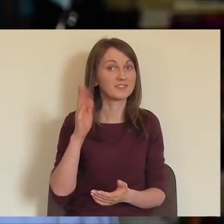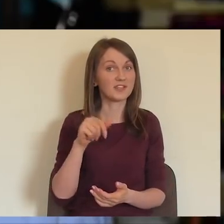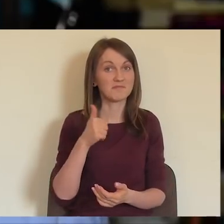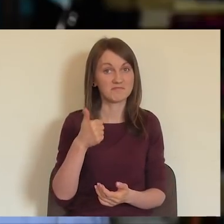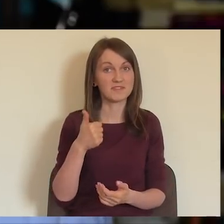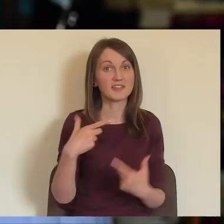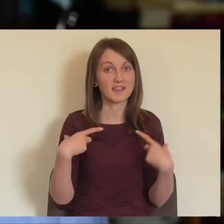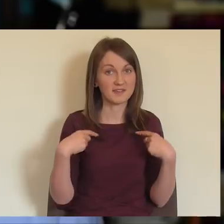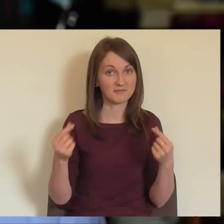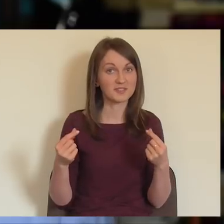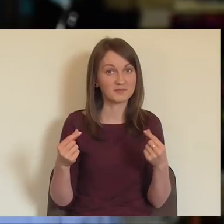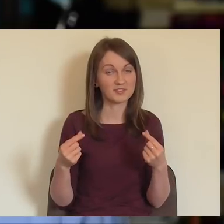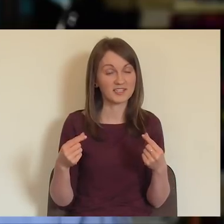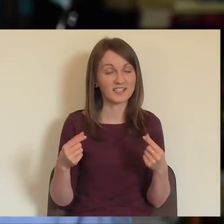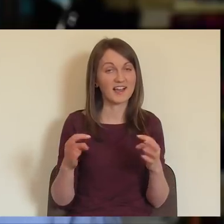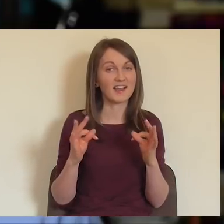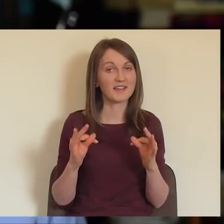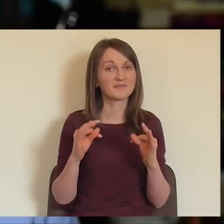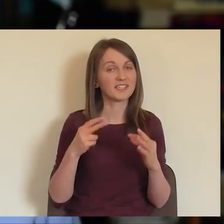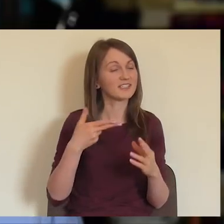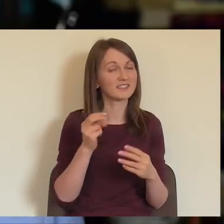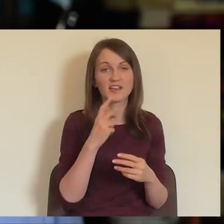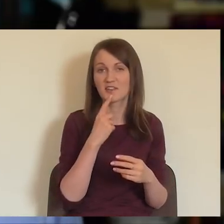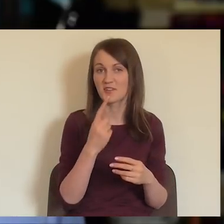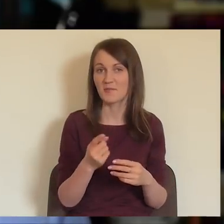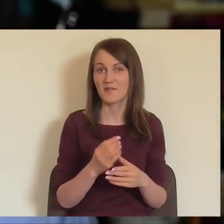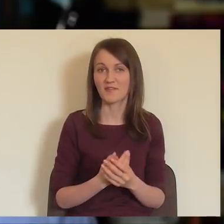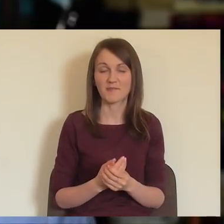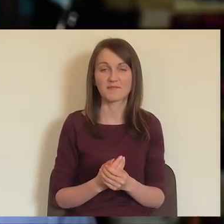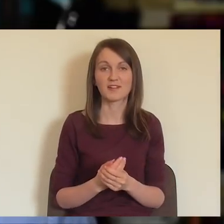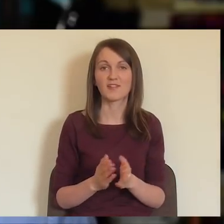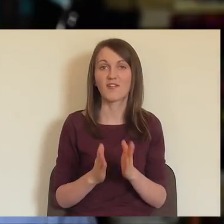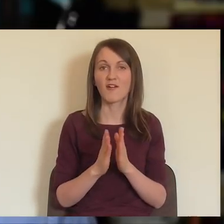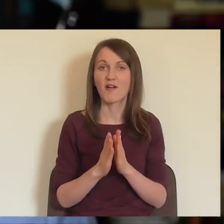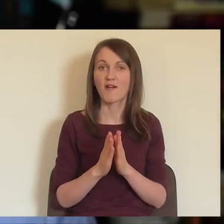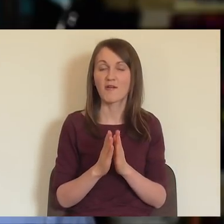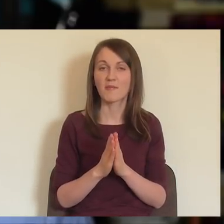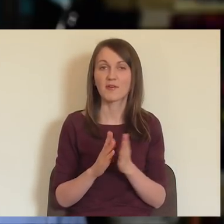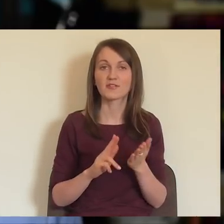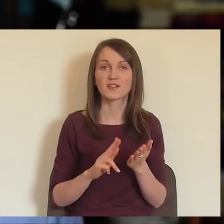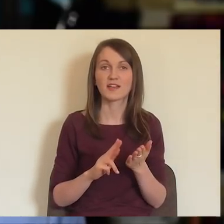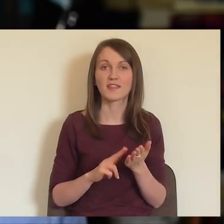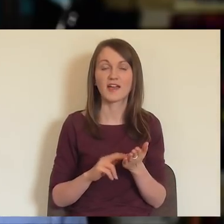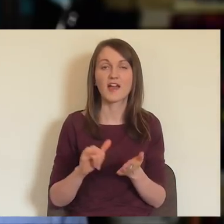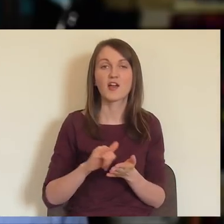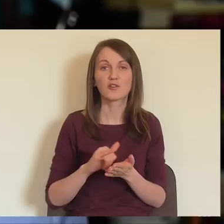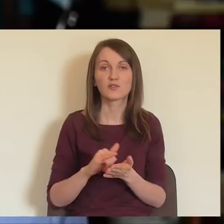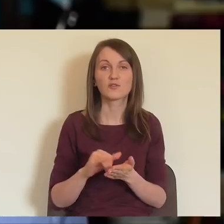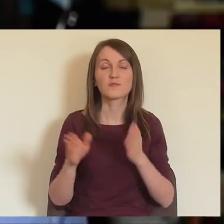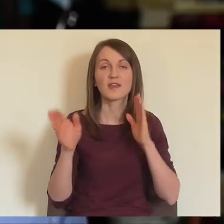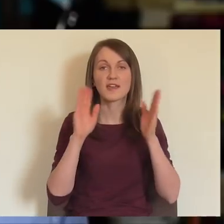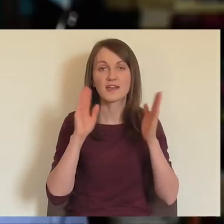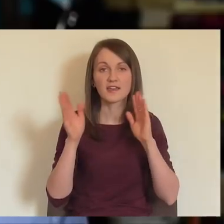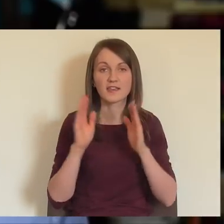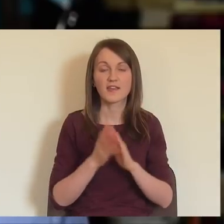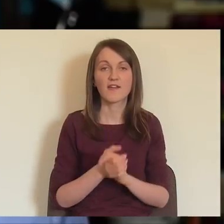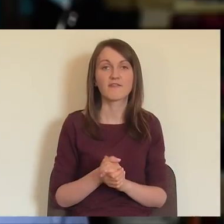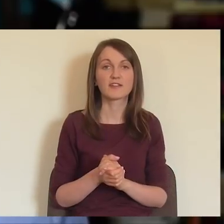na naszym Facebooku - nie zdradzę nic więcej. Na razie możecie subskrybować nasz Youtube Pogłębiarka.